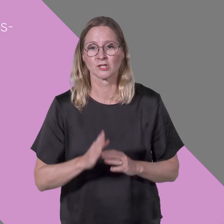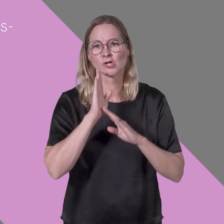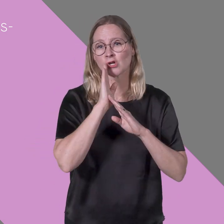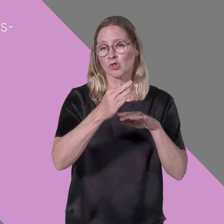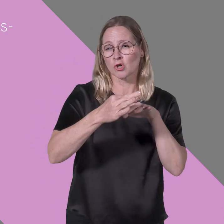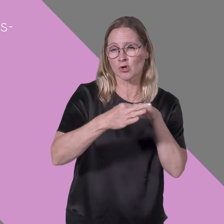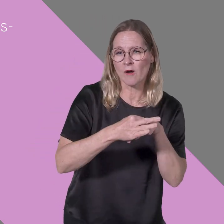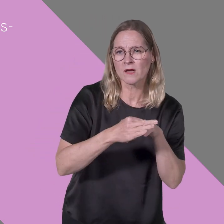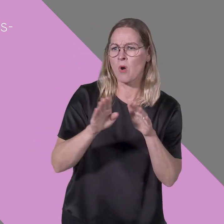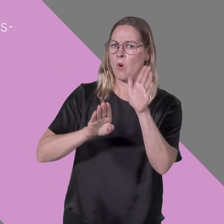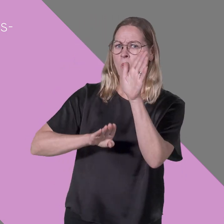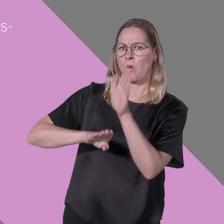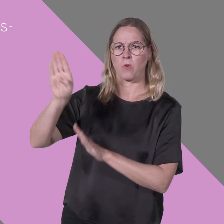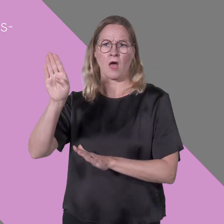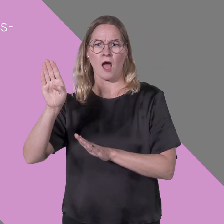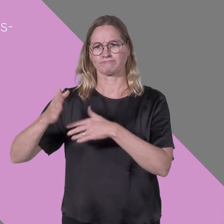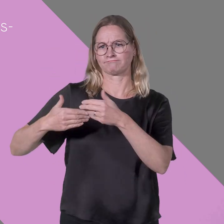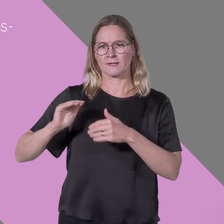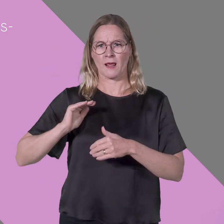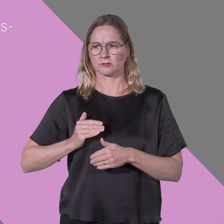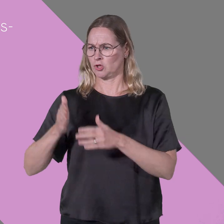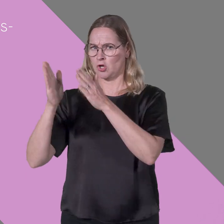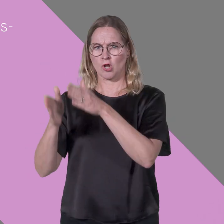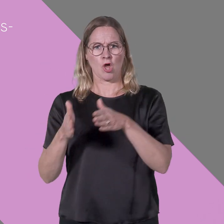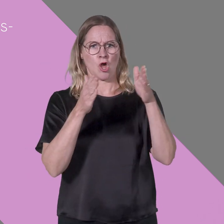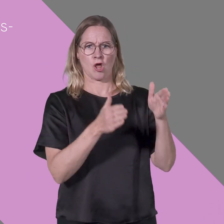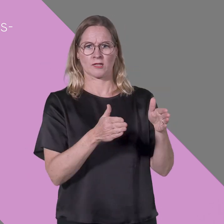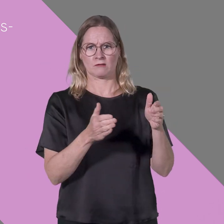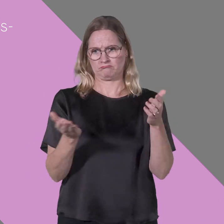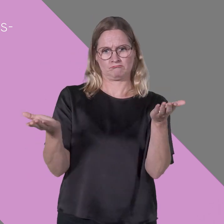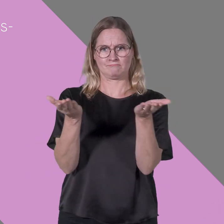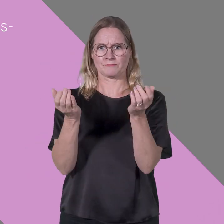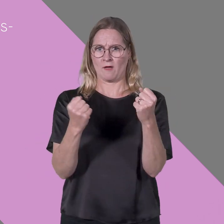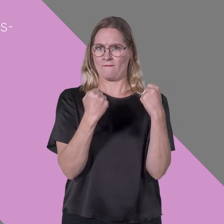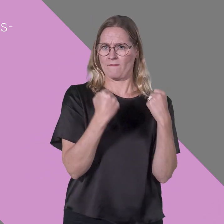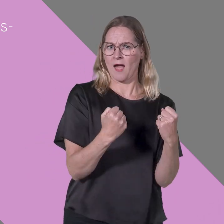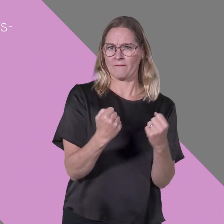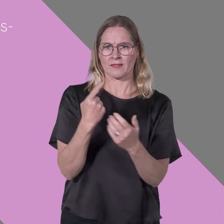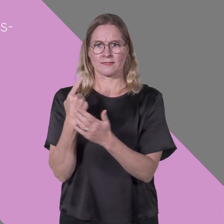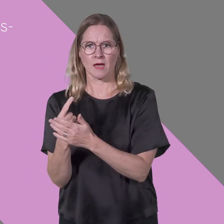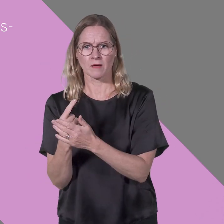Kotirouvan ja uraa tekevän naisen roolit tulisi nähdä yhtä vahvoina ja tärkeinä, -